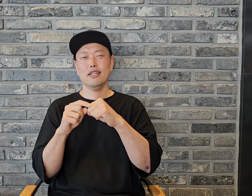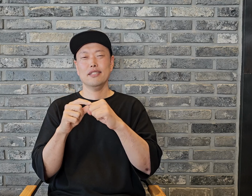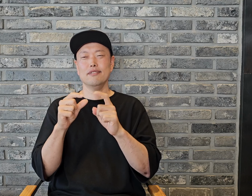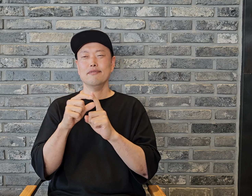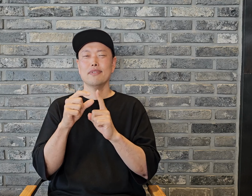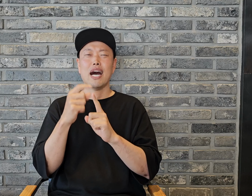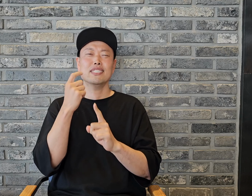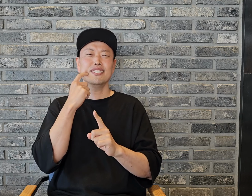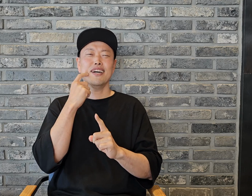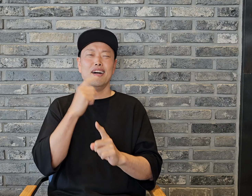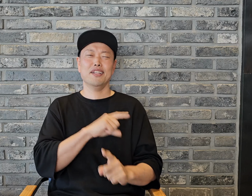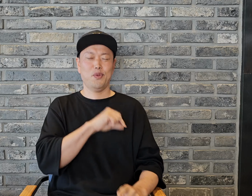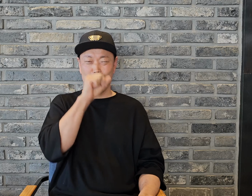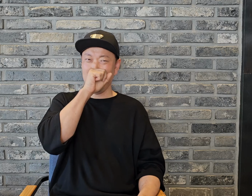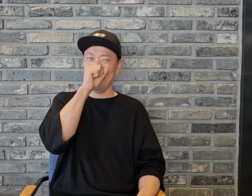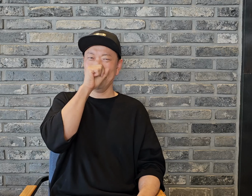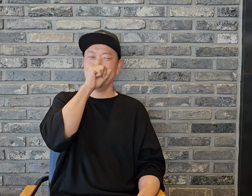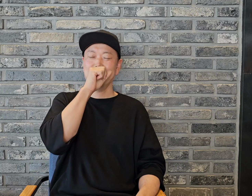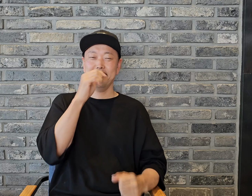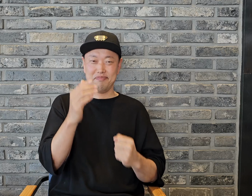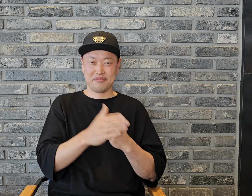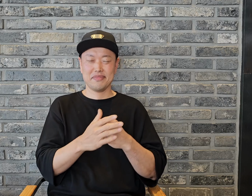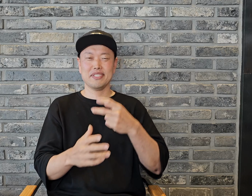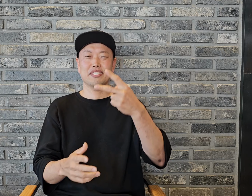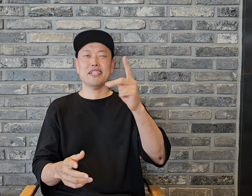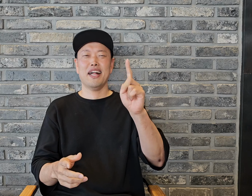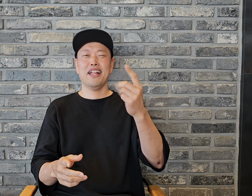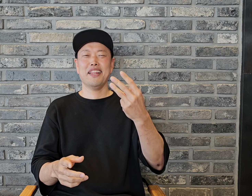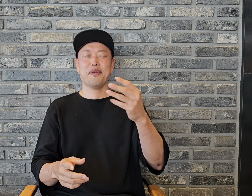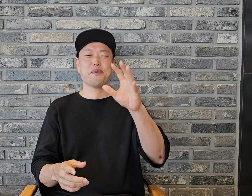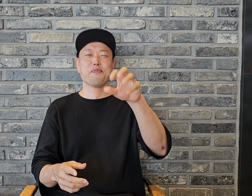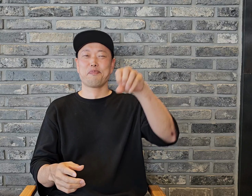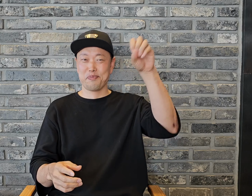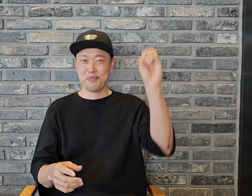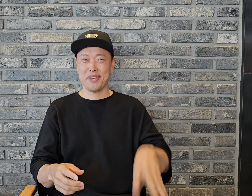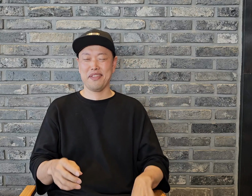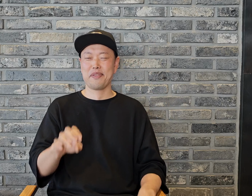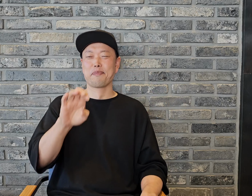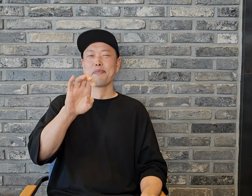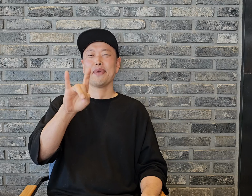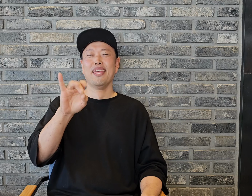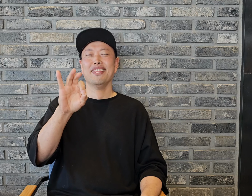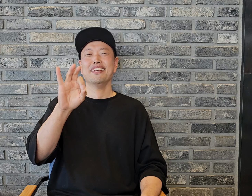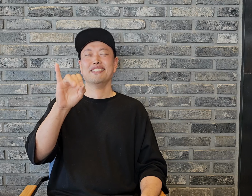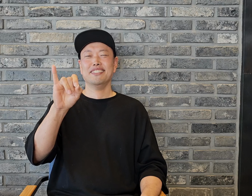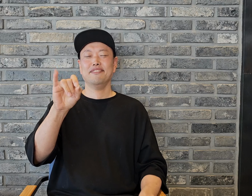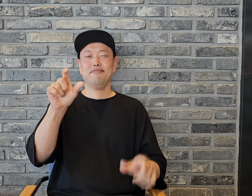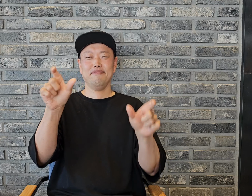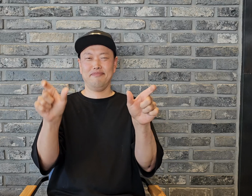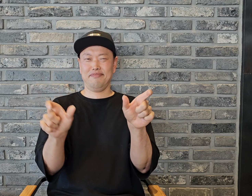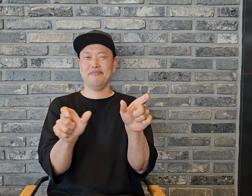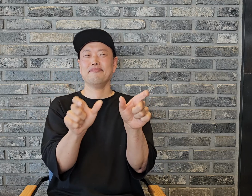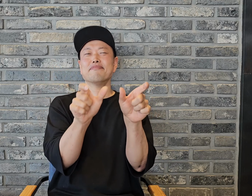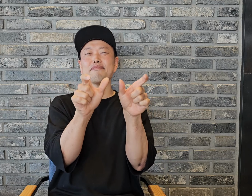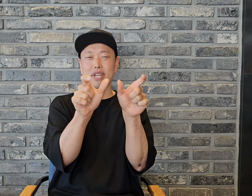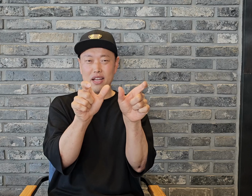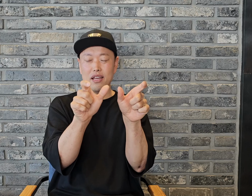私はカタツムリが好きなので、 「手話」という言葉に「カタツムリ」を ペンネームとして付け加えました。